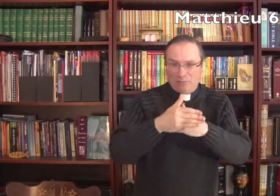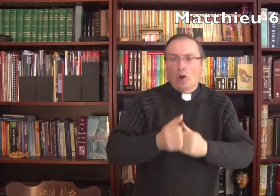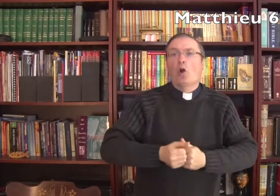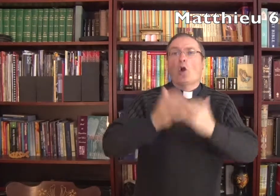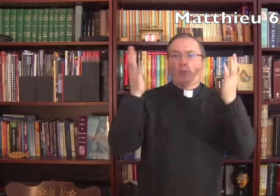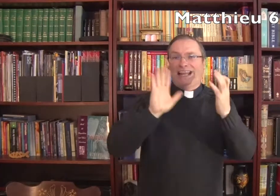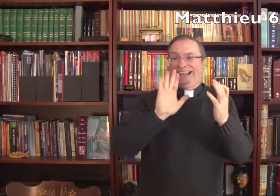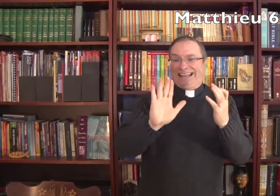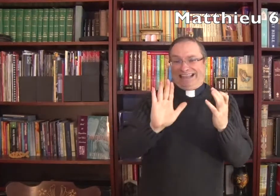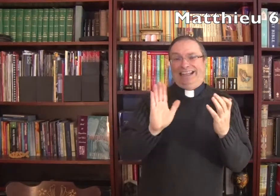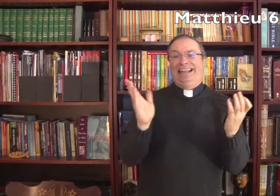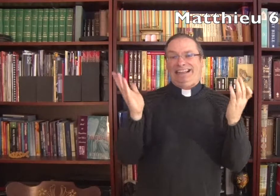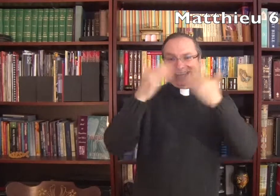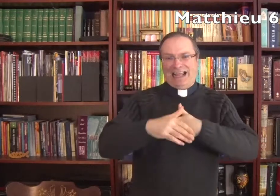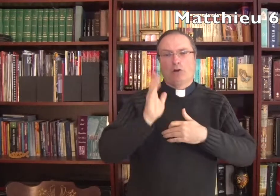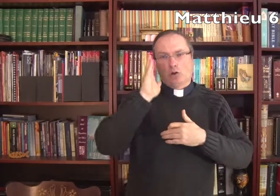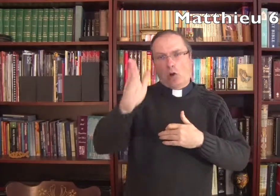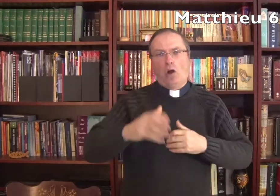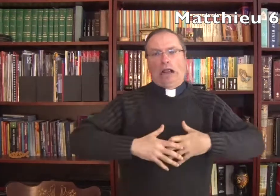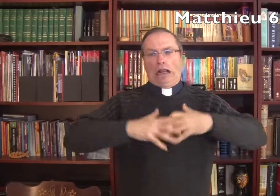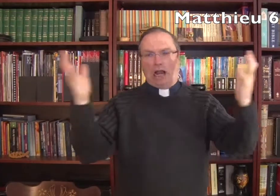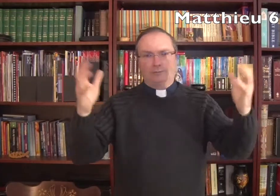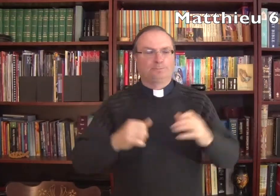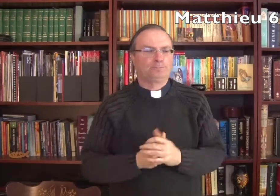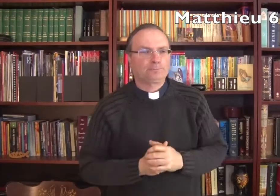combien ces ténèbres seront grandes!